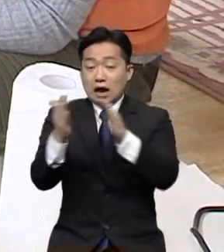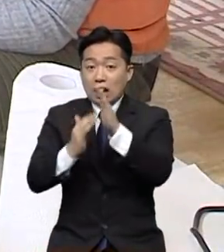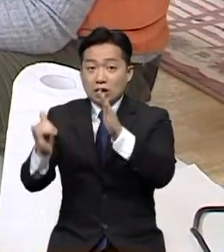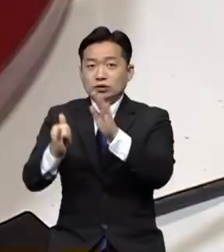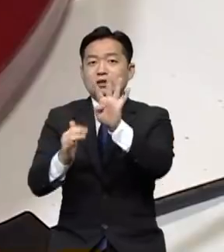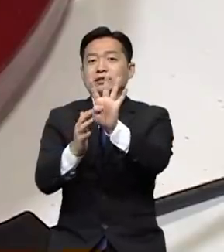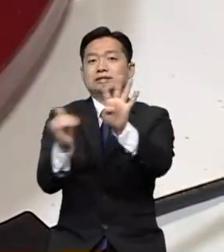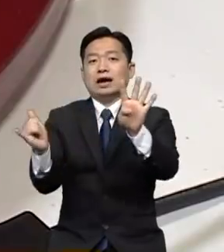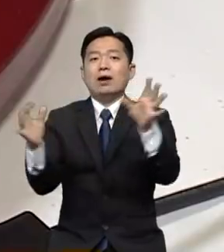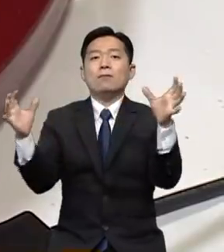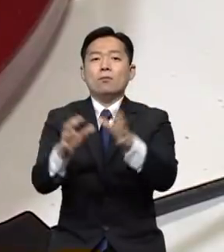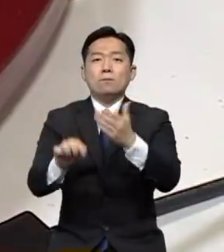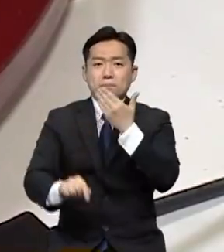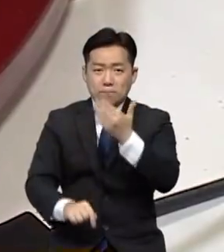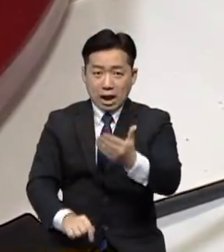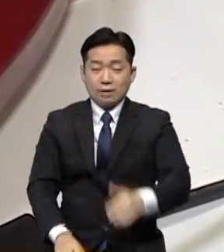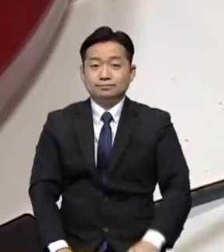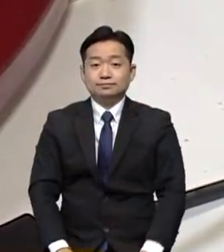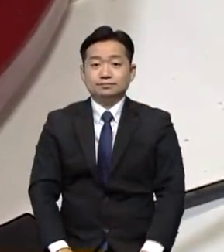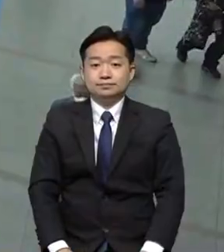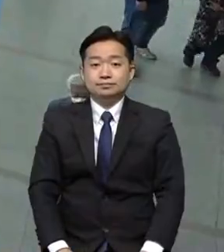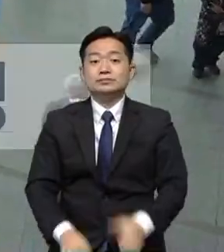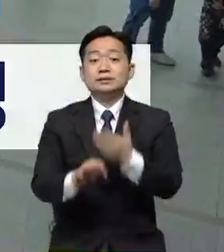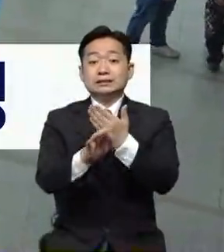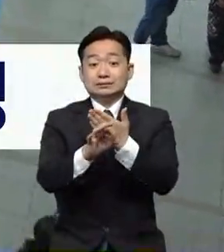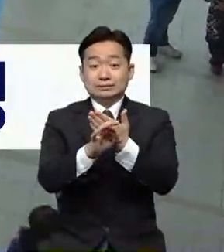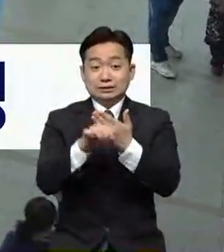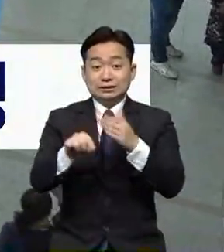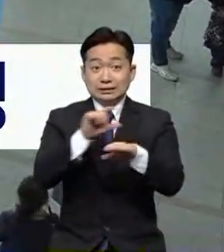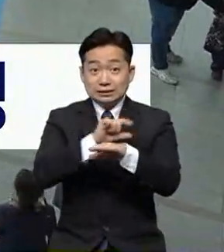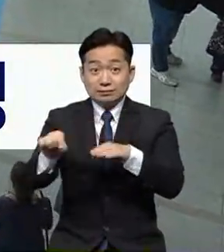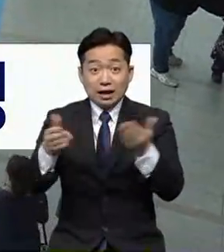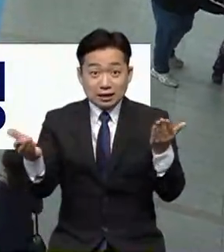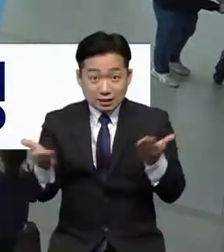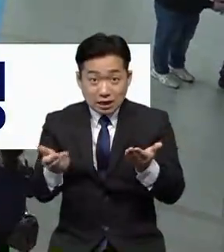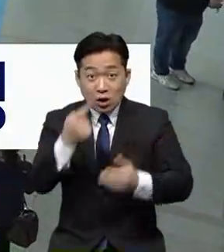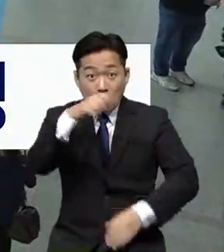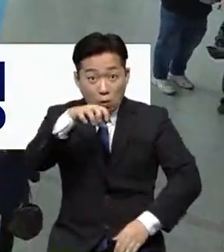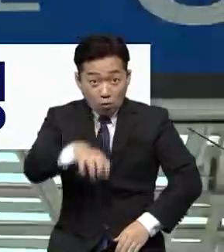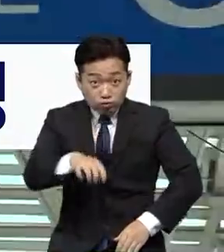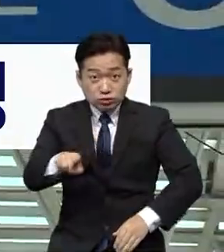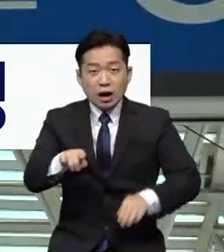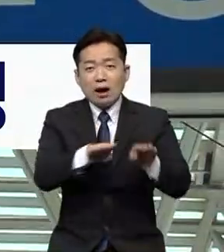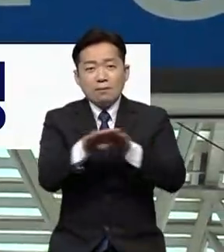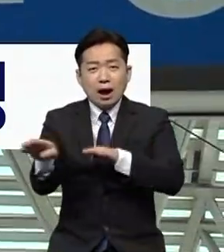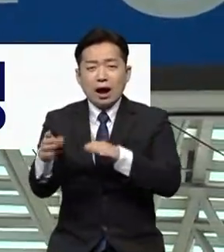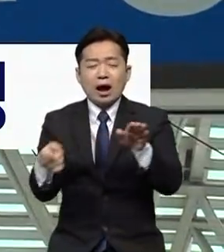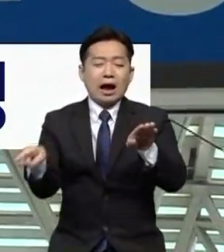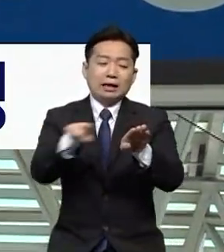가족은 최대 4명까지만 모일 수 있습니다. 일시적인 지방 근무나 학업 때문에 주말이나 방학에 함께 생활하는 가족은